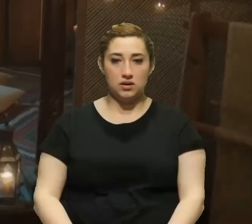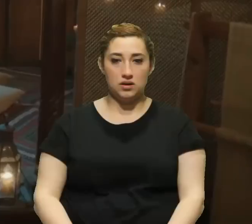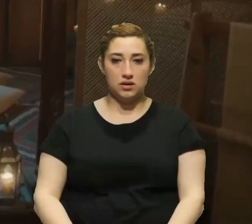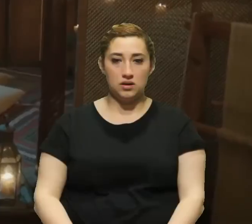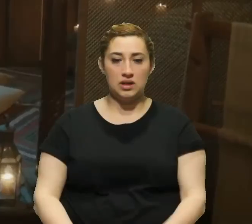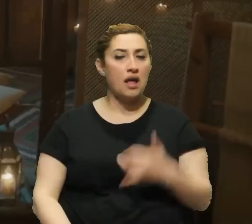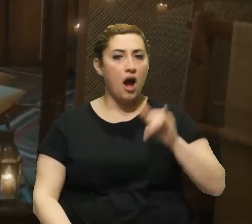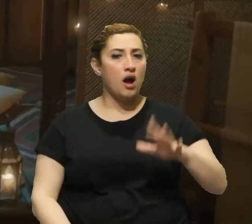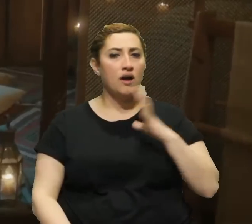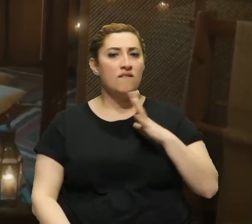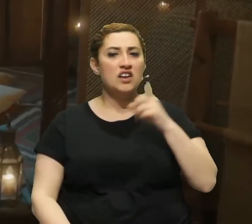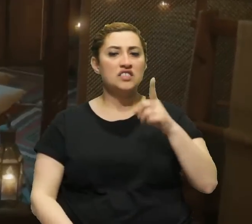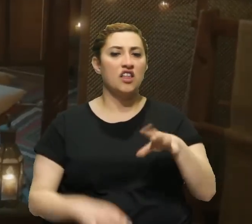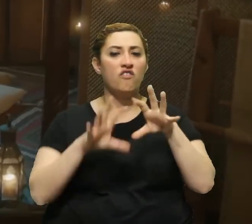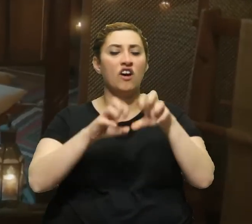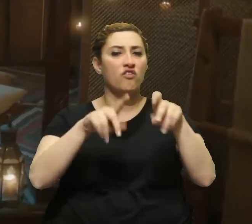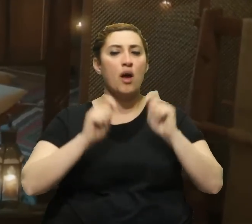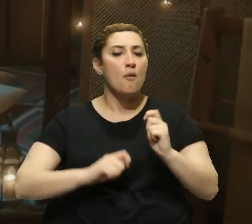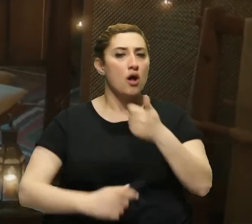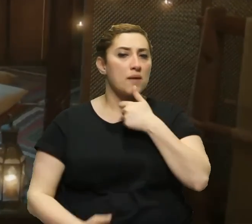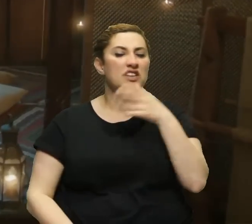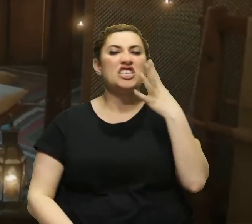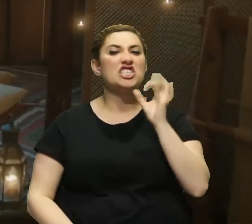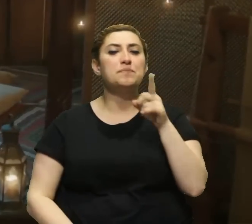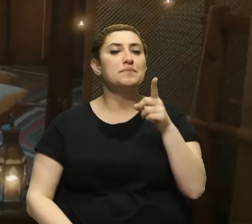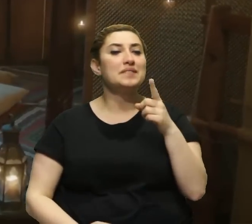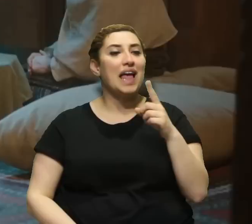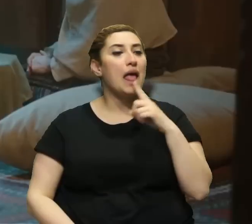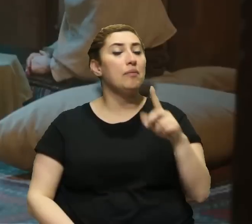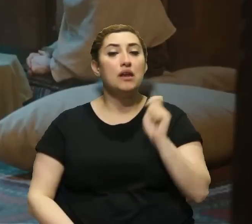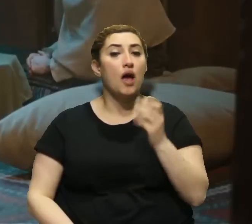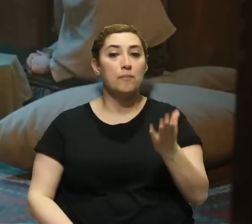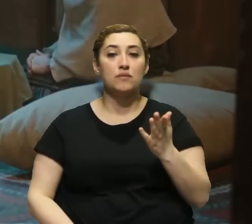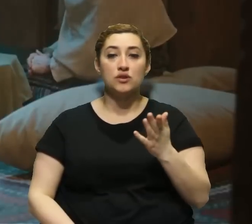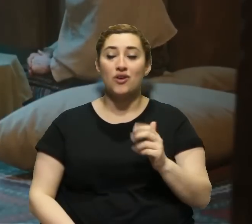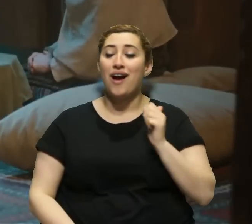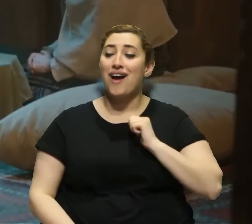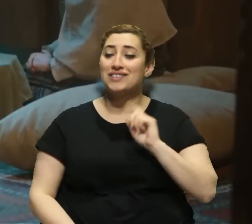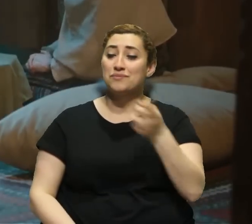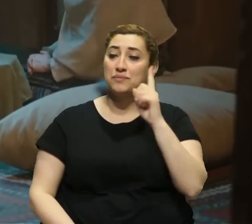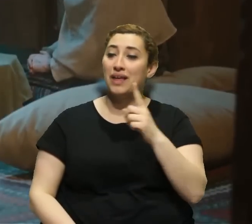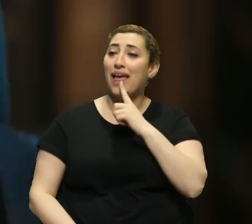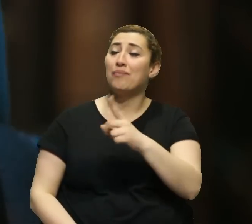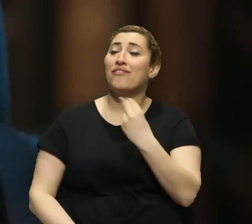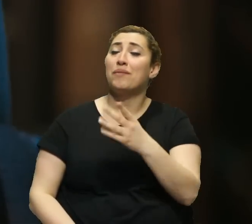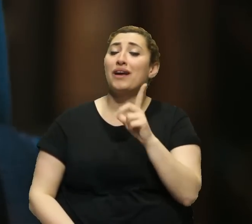Ne hakları vardır, sana hücum ederler baba? Kim verir bu yetkiyi onlara? -Kolağasına yetki mi gerek kızım?